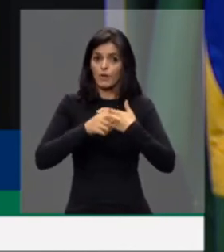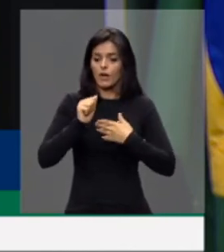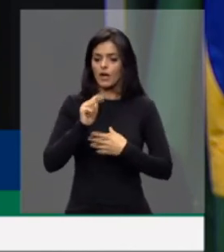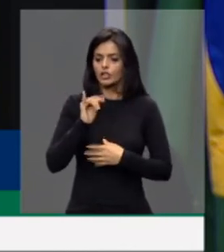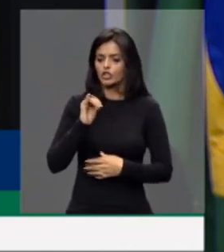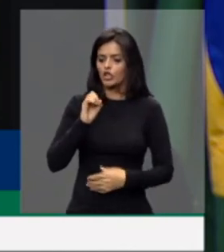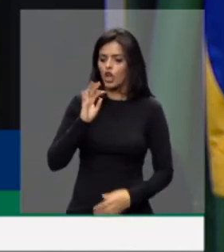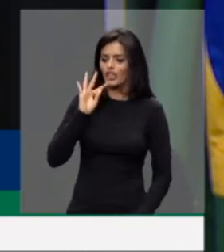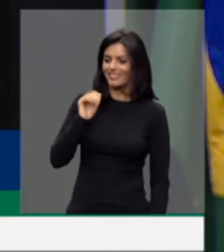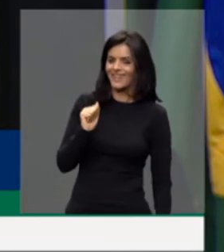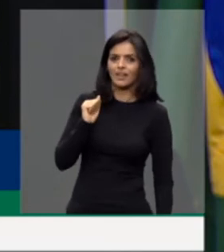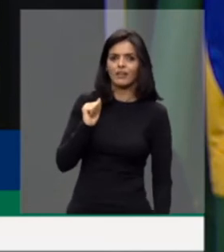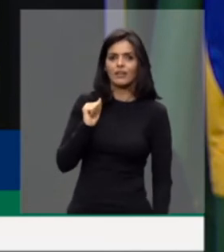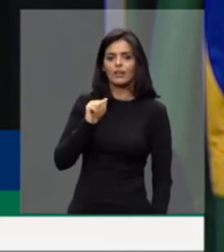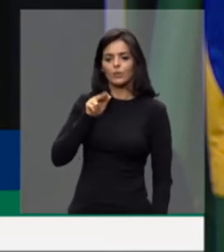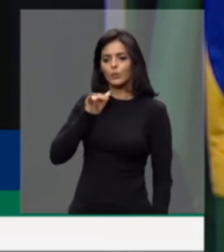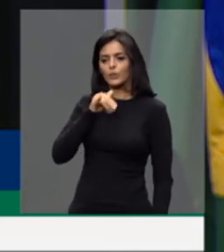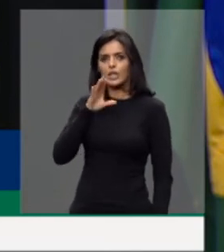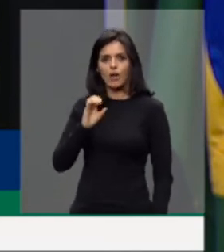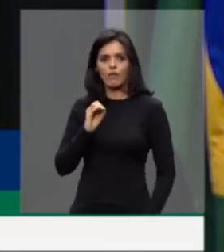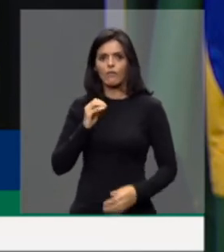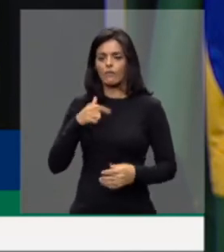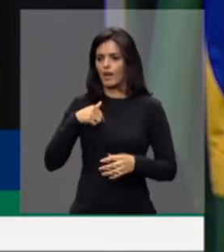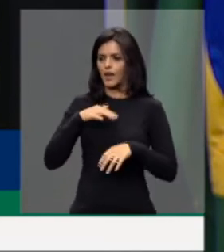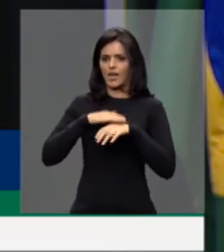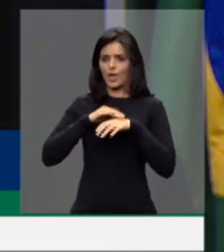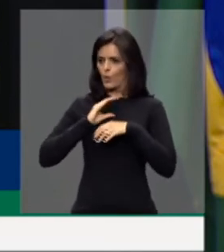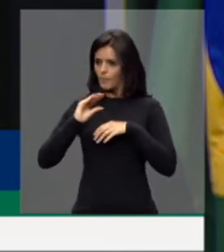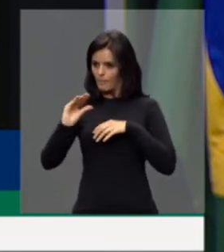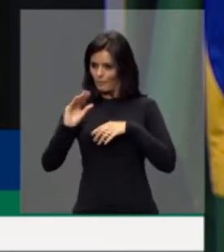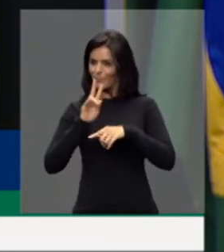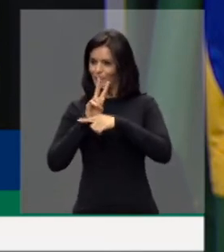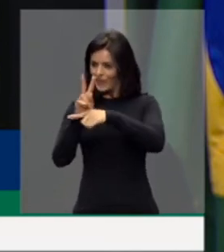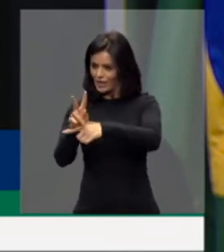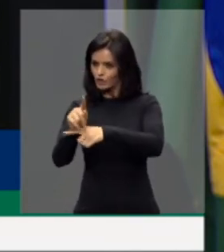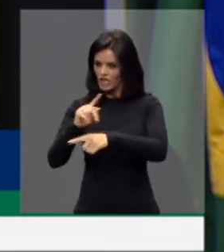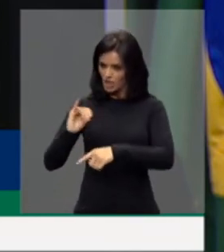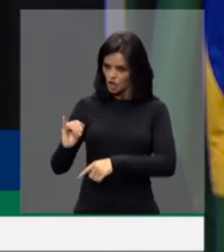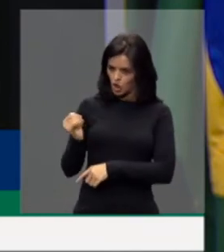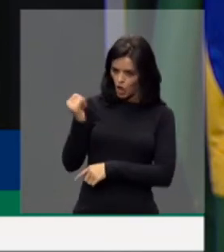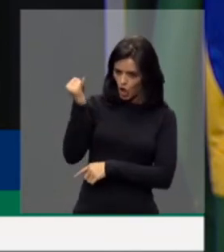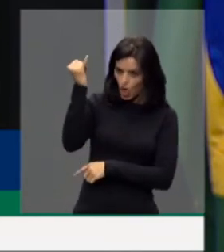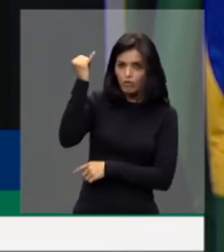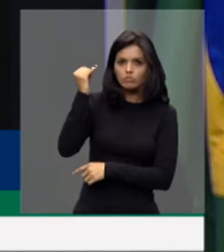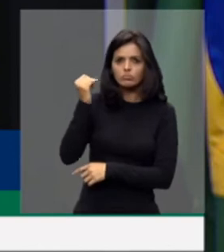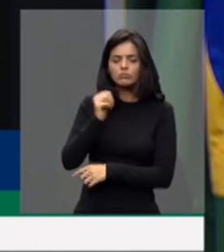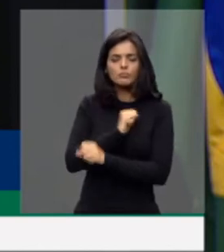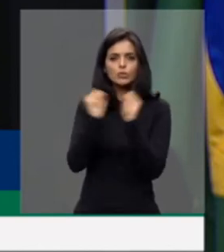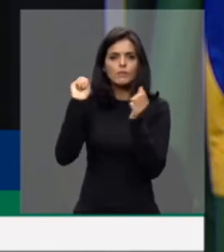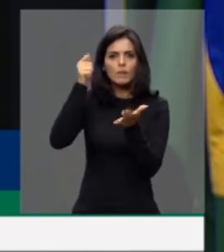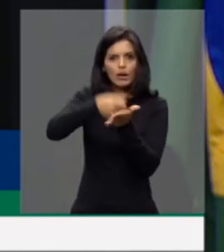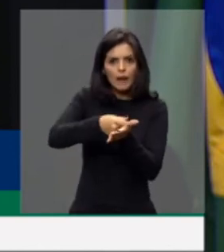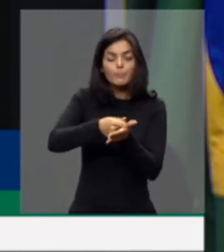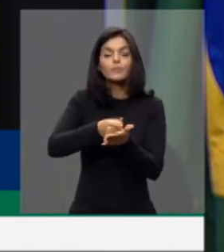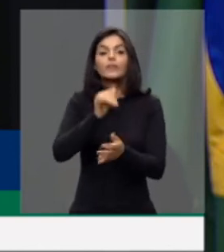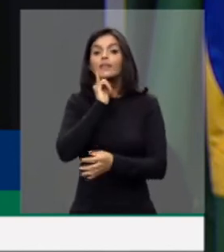PENAIS, UM ARROCHO PARA O QUAL NÃO DERAM CASA E REFORÇAMOS UM PAPEL DE AGIOTAGEM DA UNIÃ O. MINAS GERAIS, ESTOU